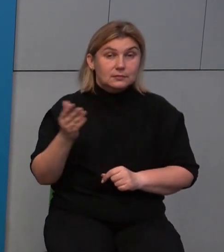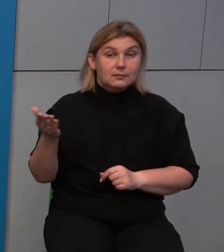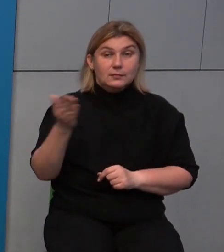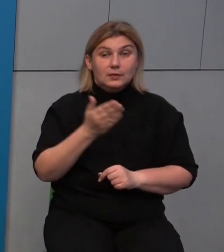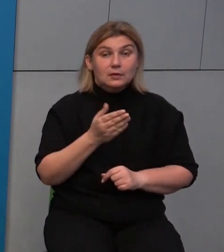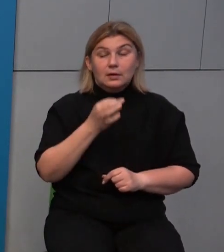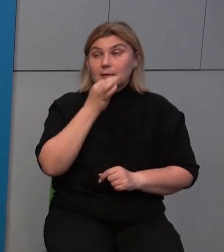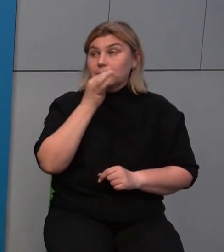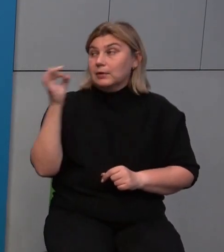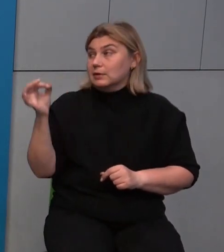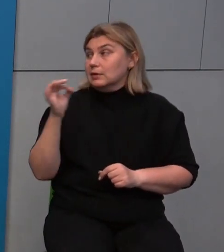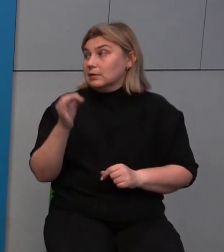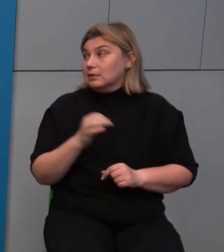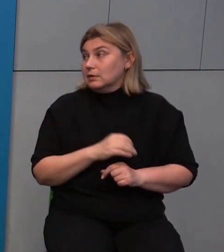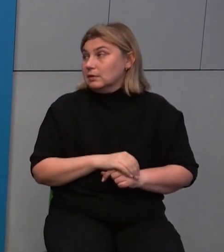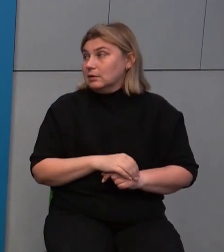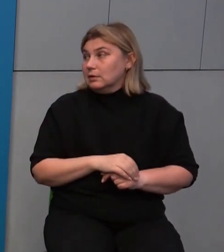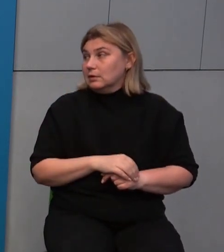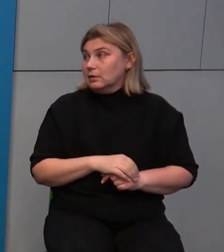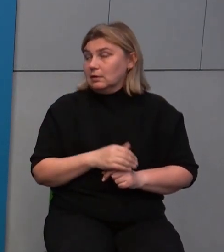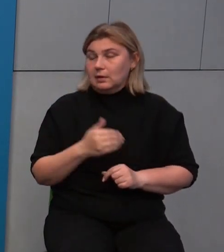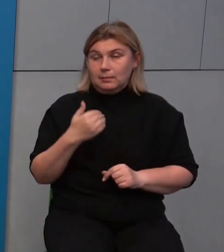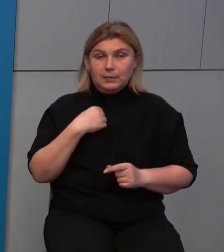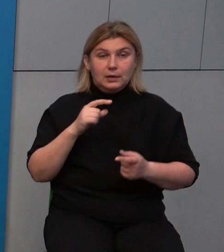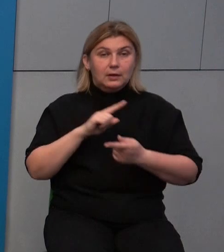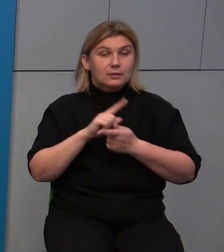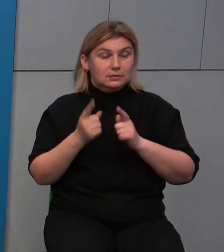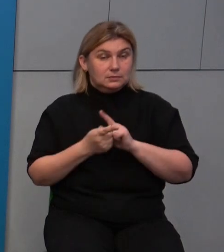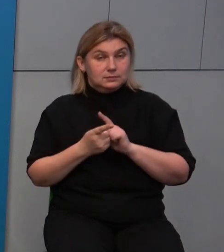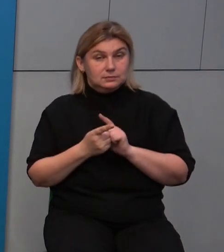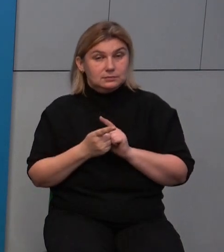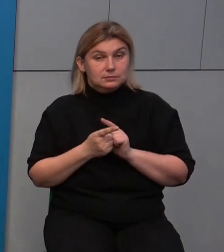i pytania, ale już byłam na takich spotkaniach, gdzie właśnie się okazywało,